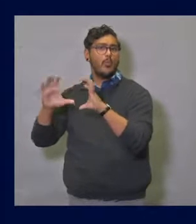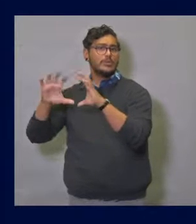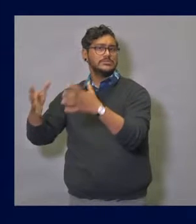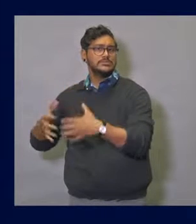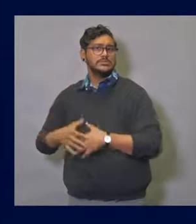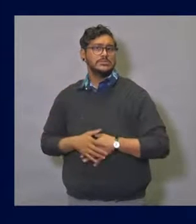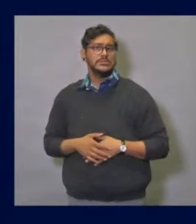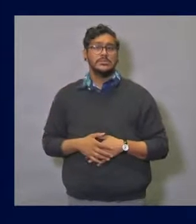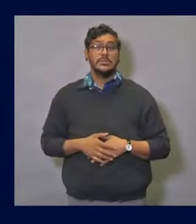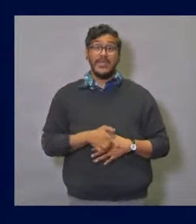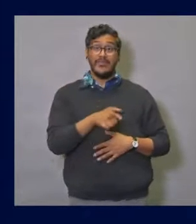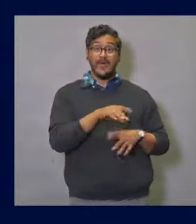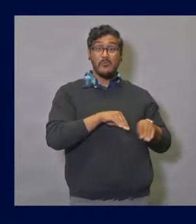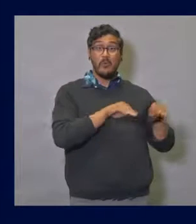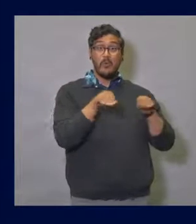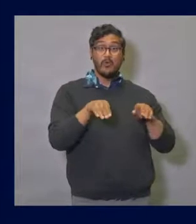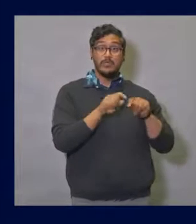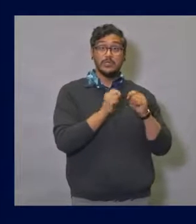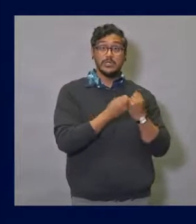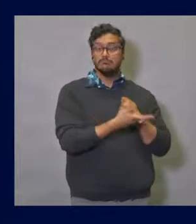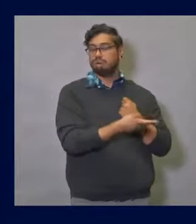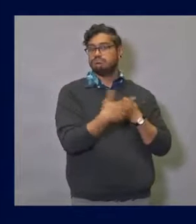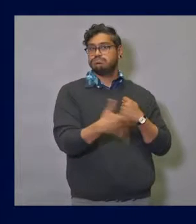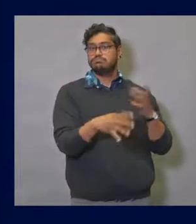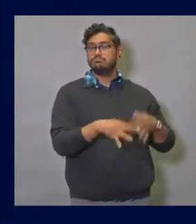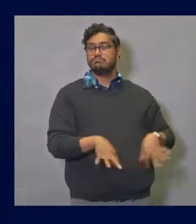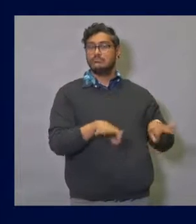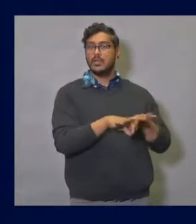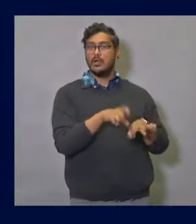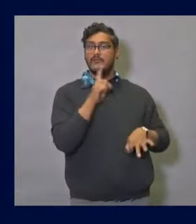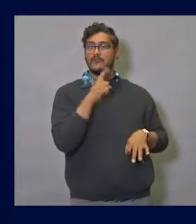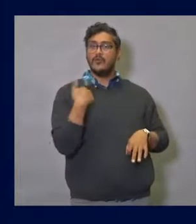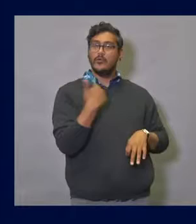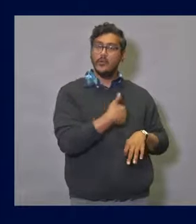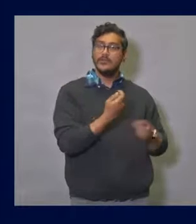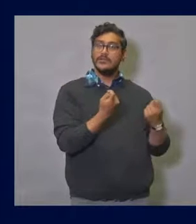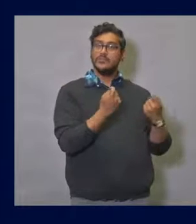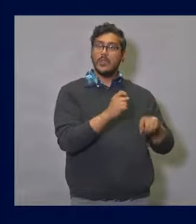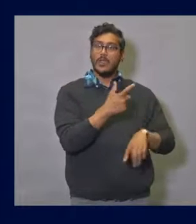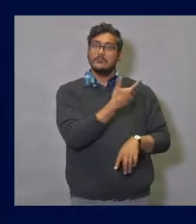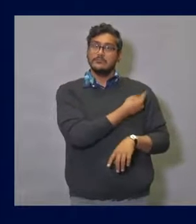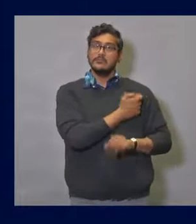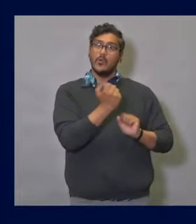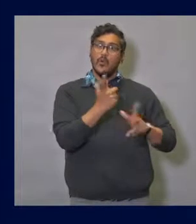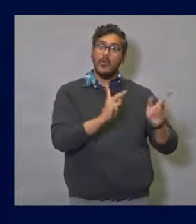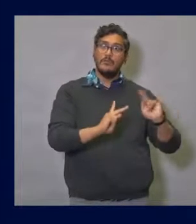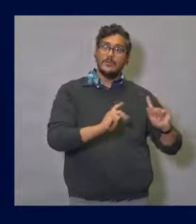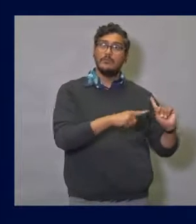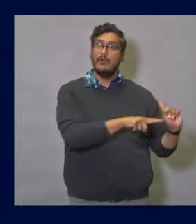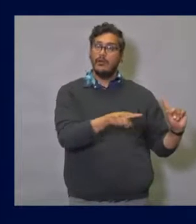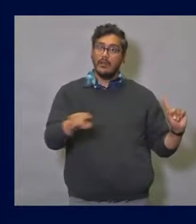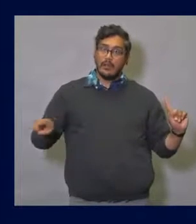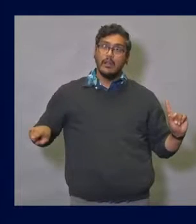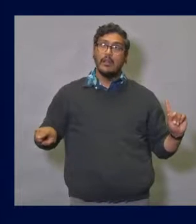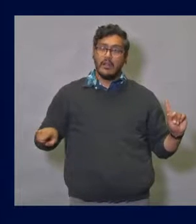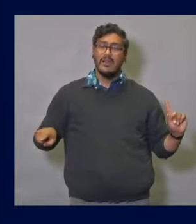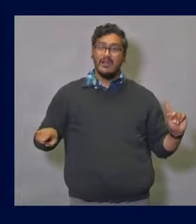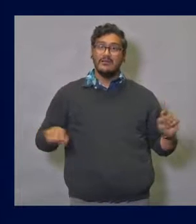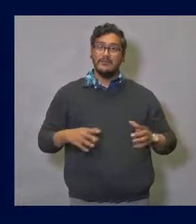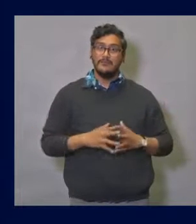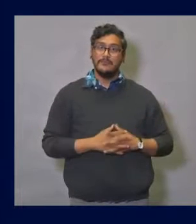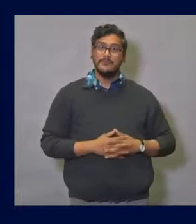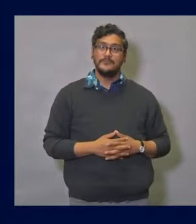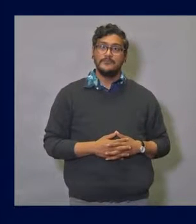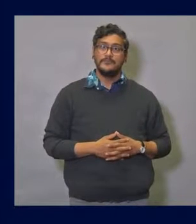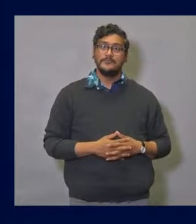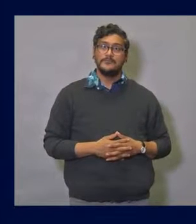EN CENTROS DE VIVIENDA PARA